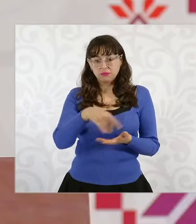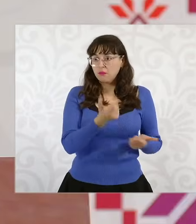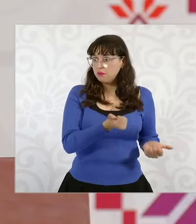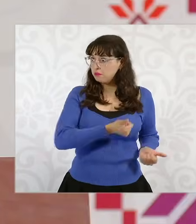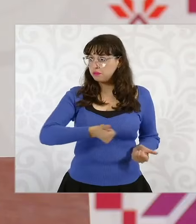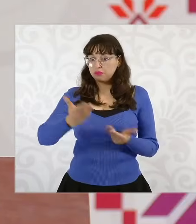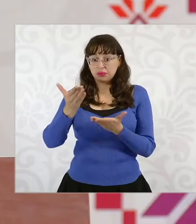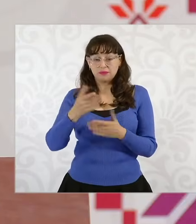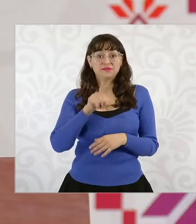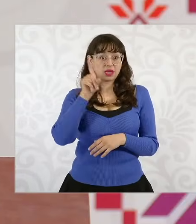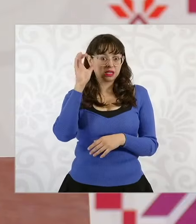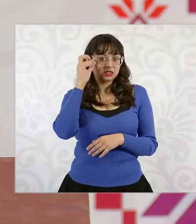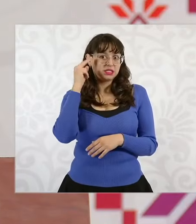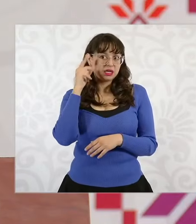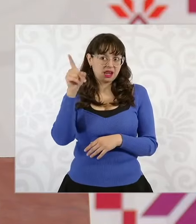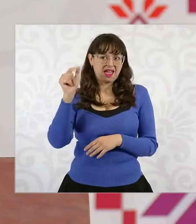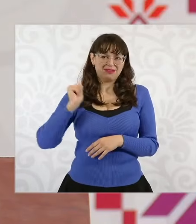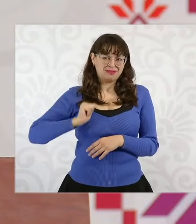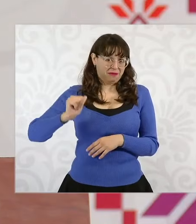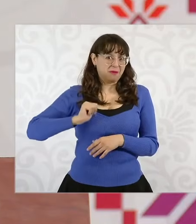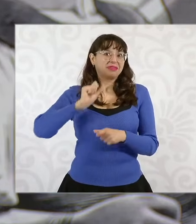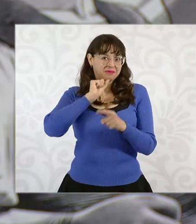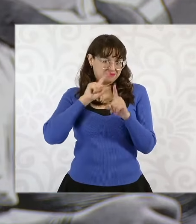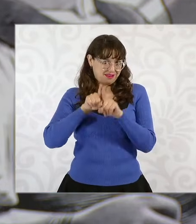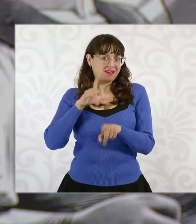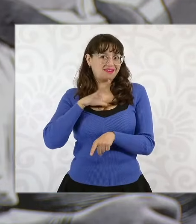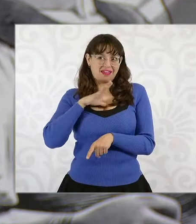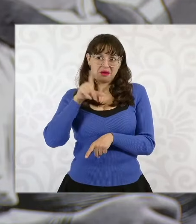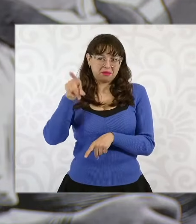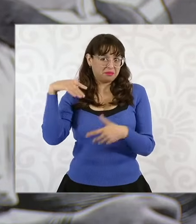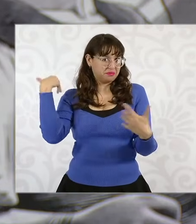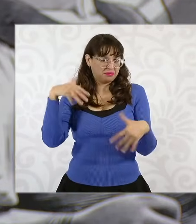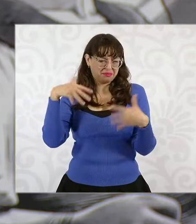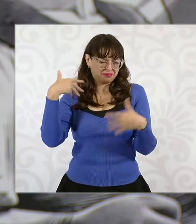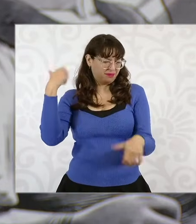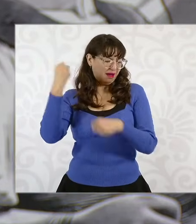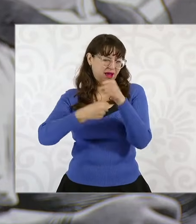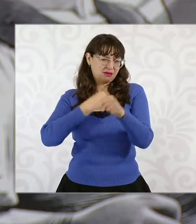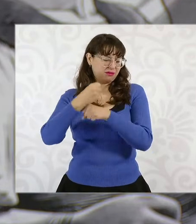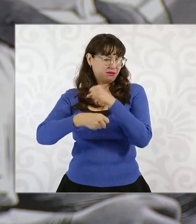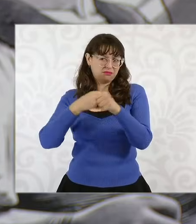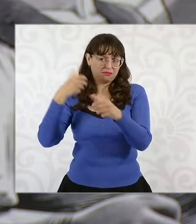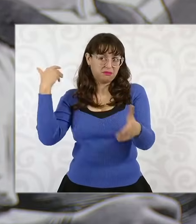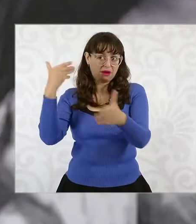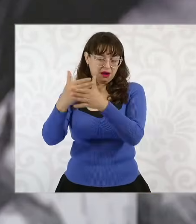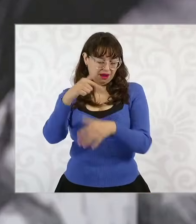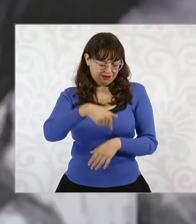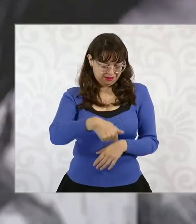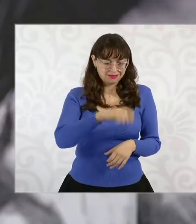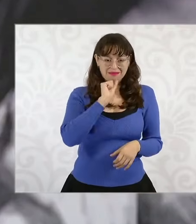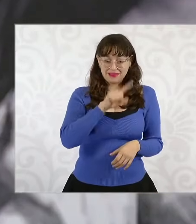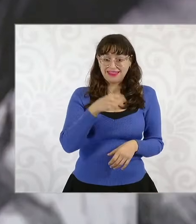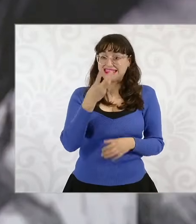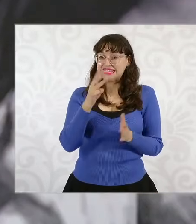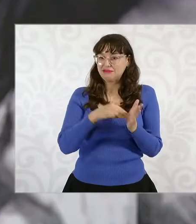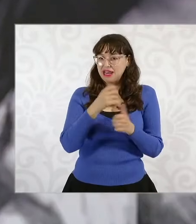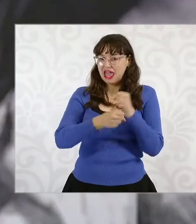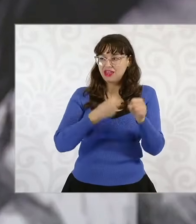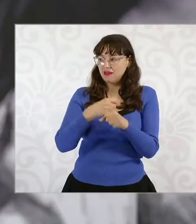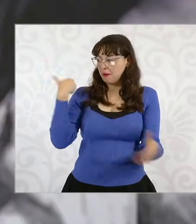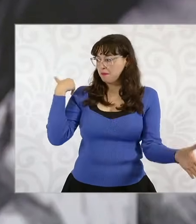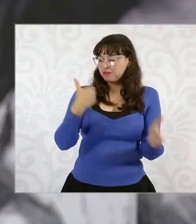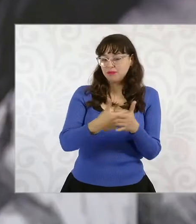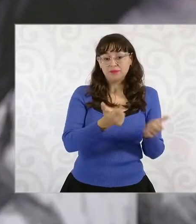China eh 3,000 años de historia, 3,000 años de antigüedad. Enviamos 804 piezas para esta